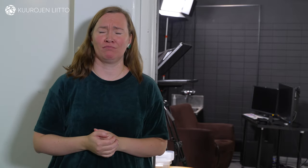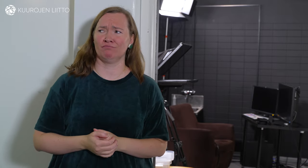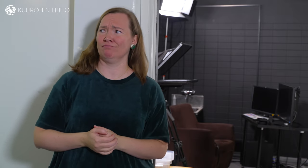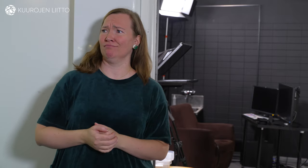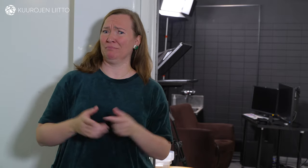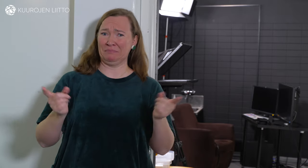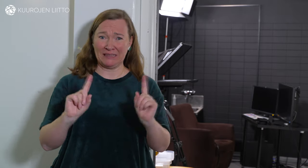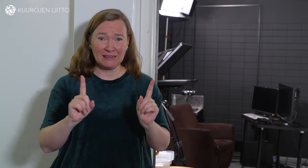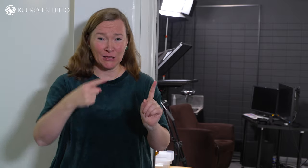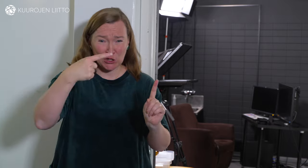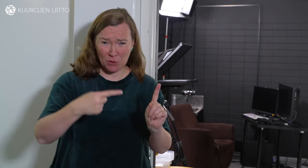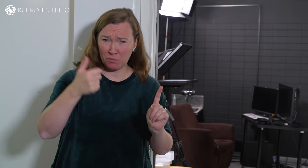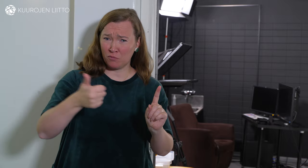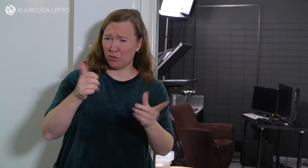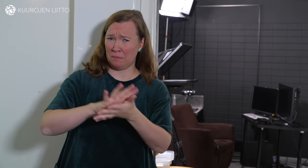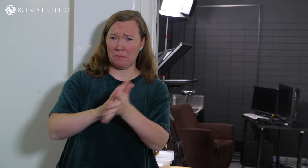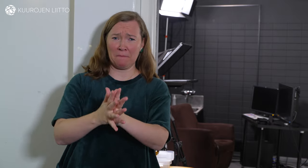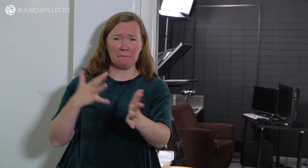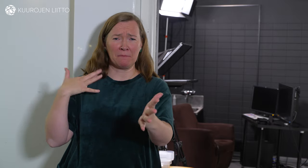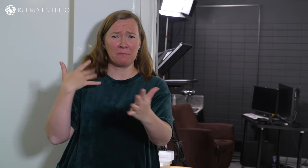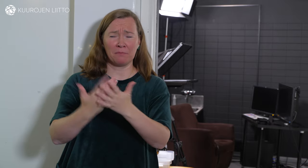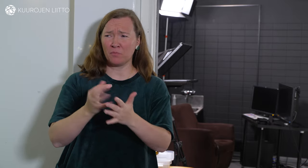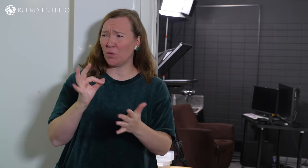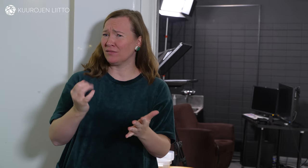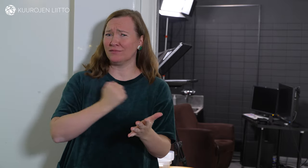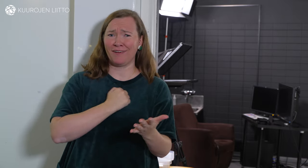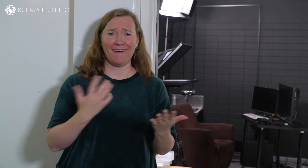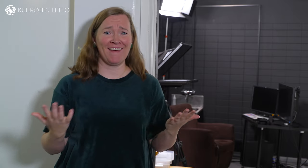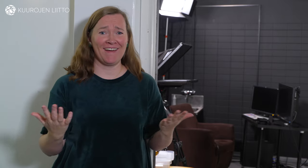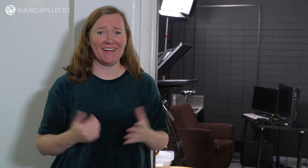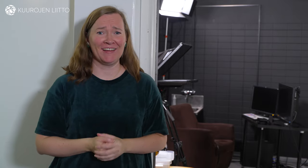Mitä ihmettä? Jo kymmenen vuotta!